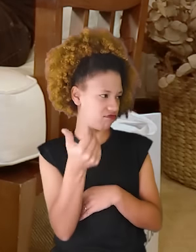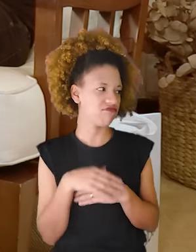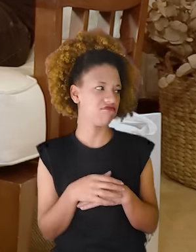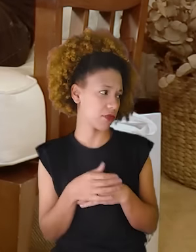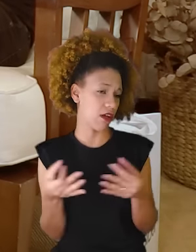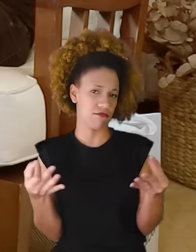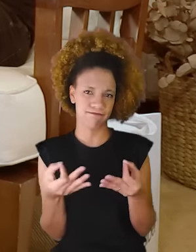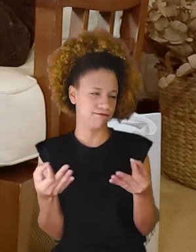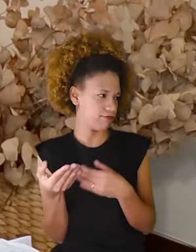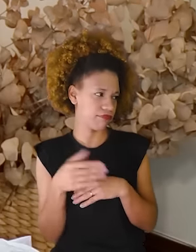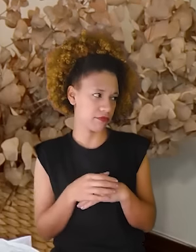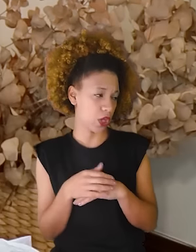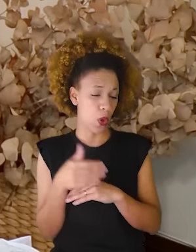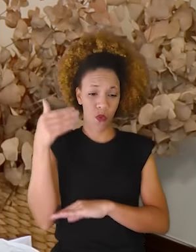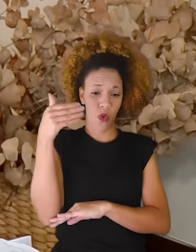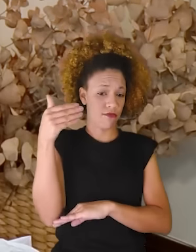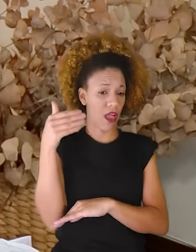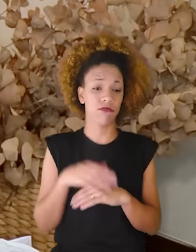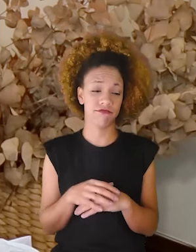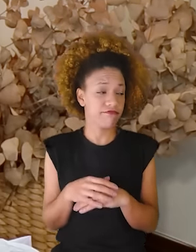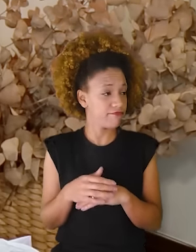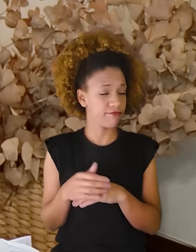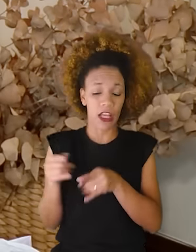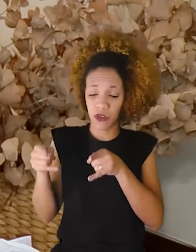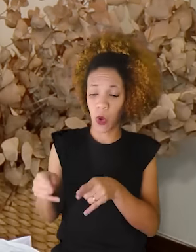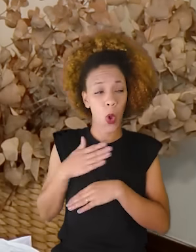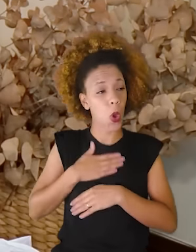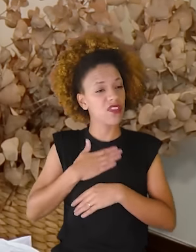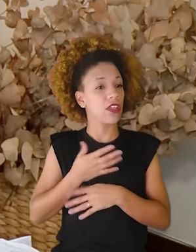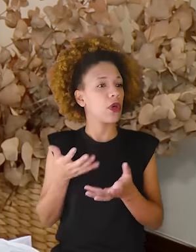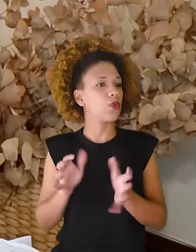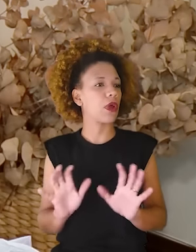né sucesso é isso se você morar num hotel que você falou gostei é tipo eu não sair mais daqui